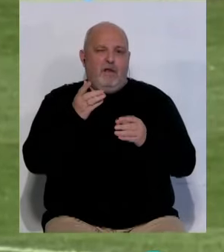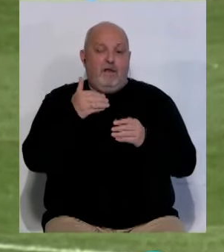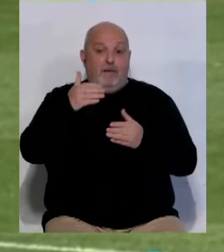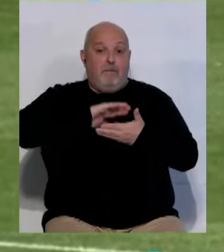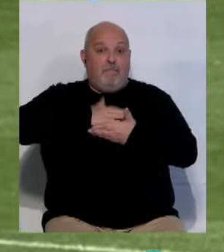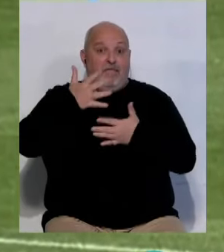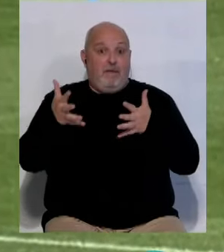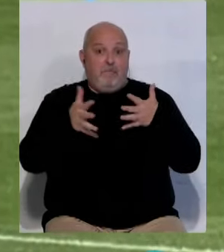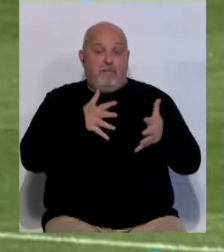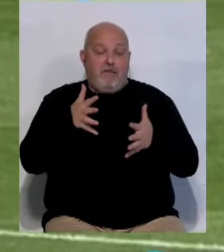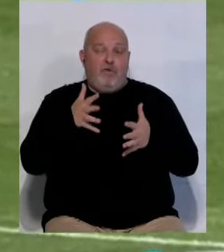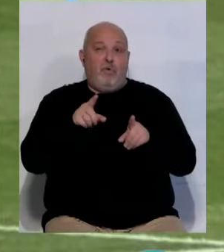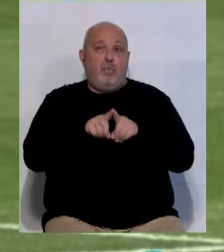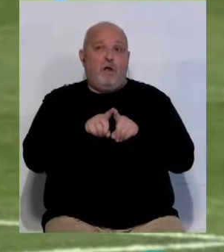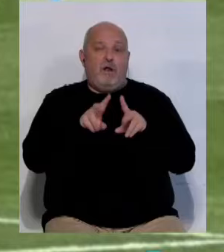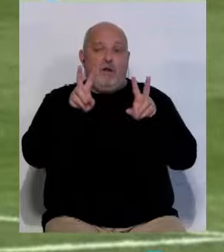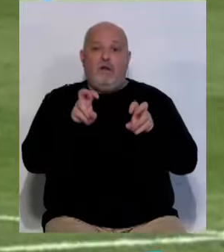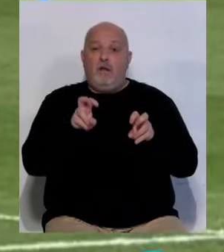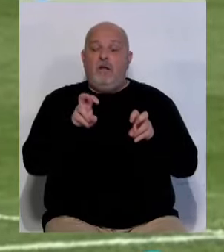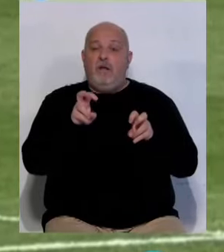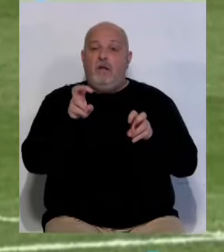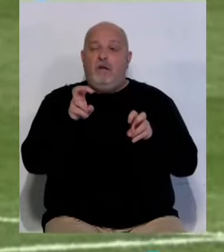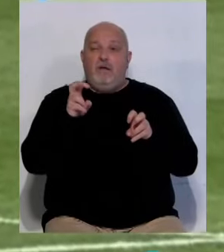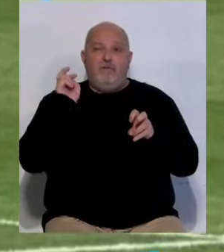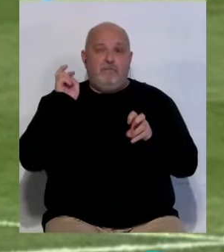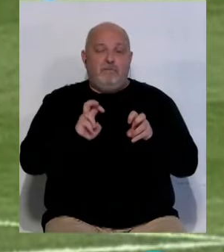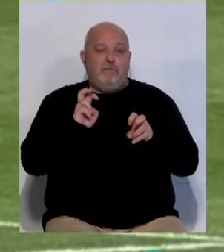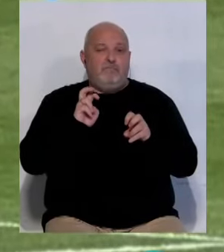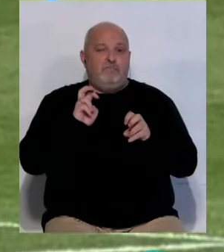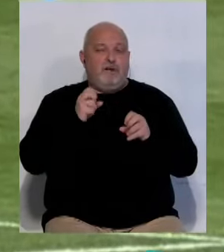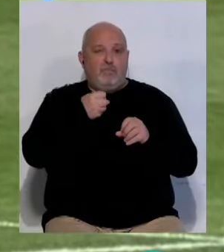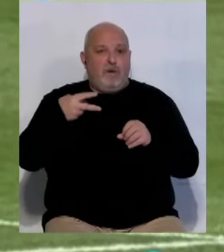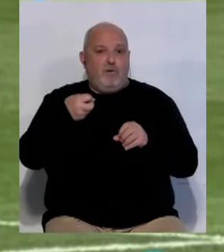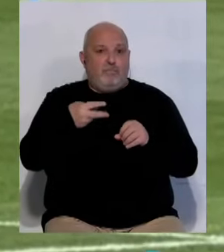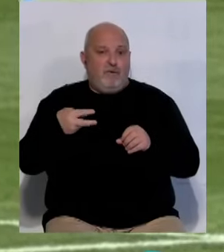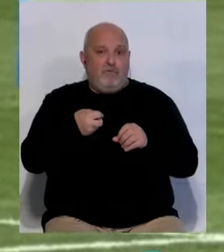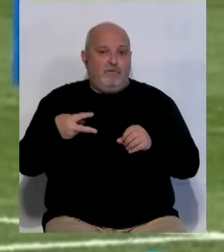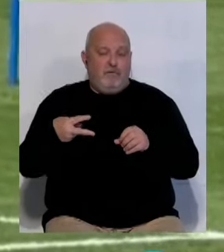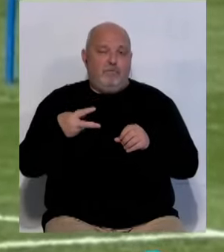marzo si venimos con con este con Esta racha de buenos resultados y demás pues podemos sacar la